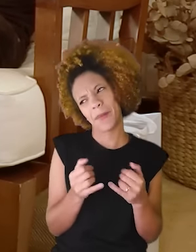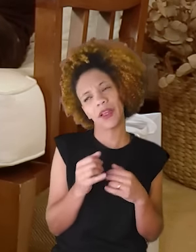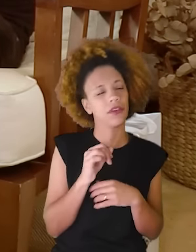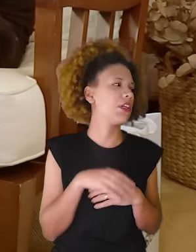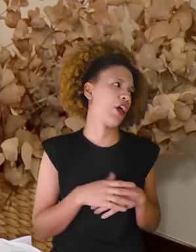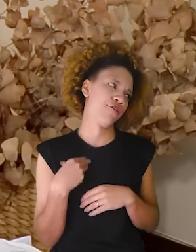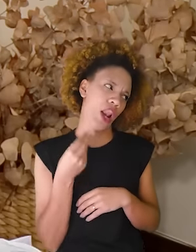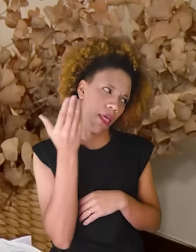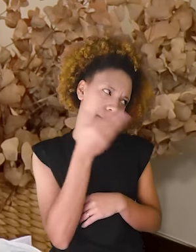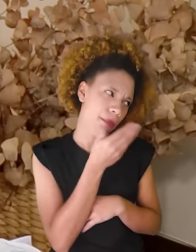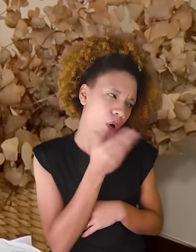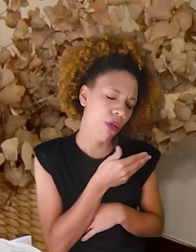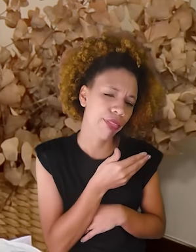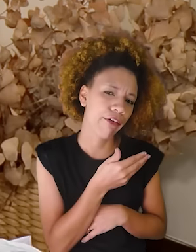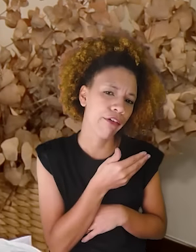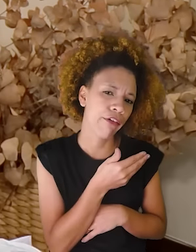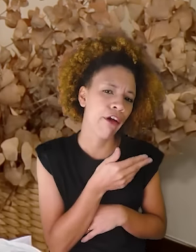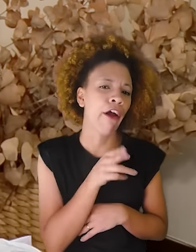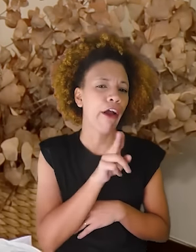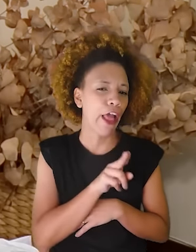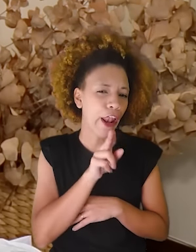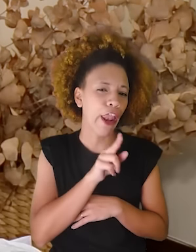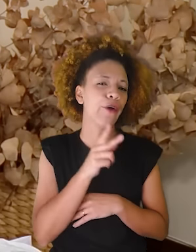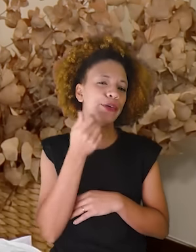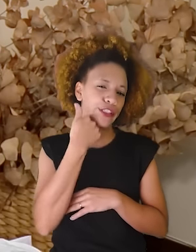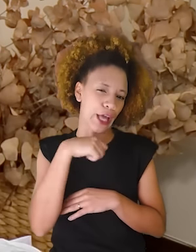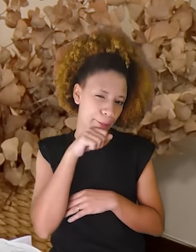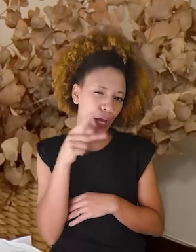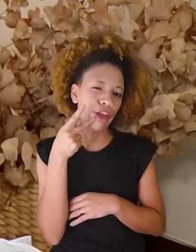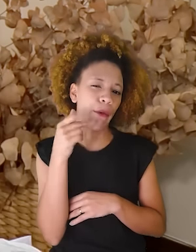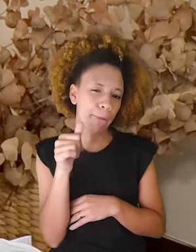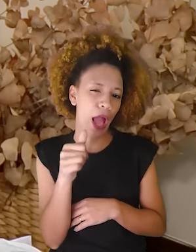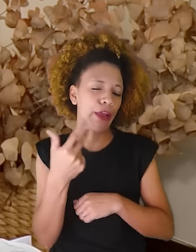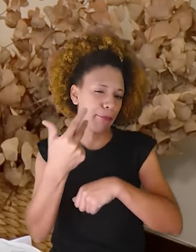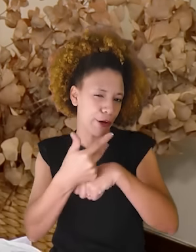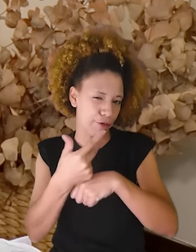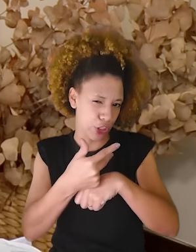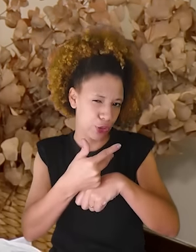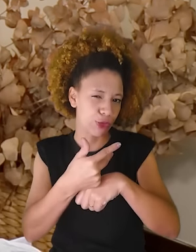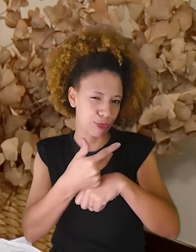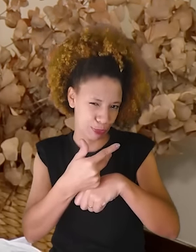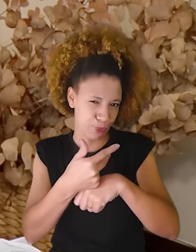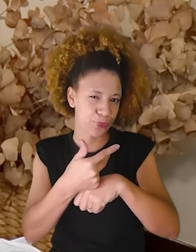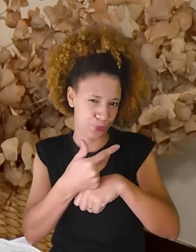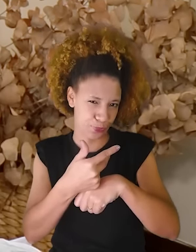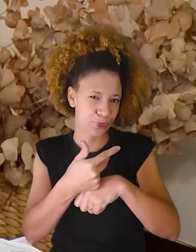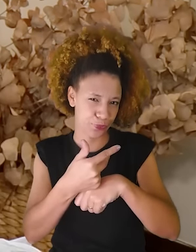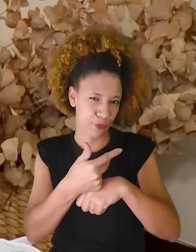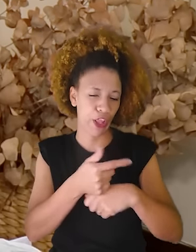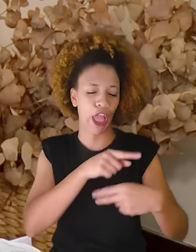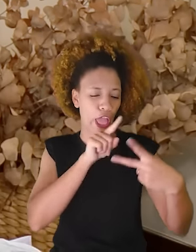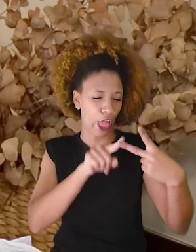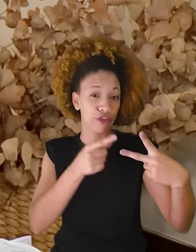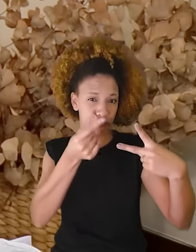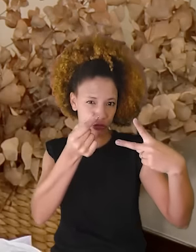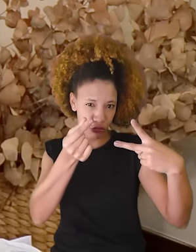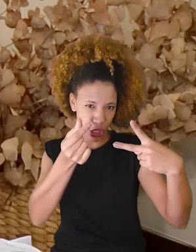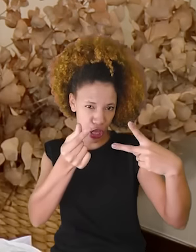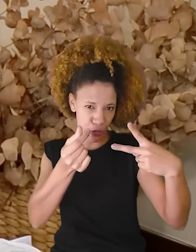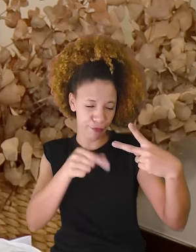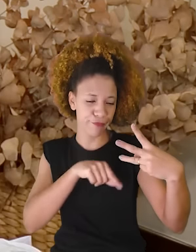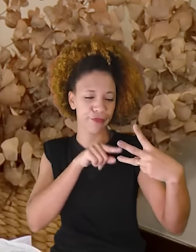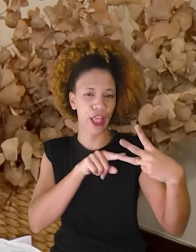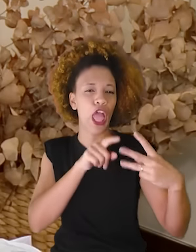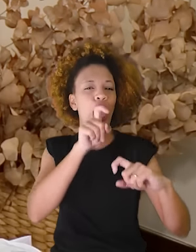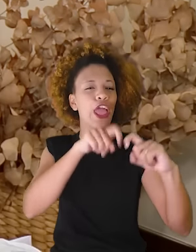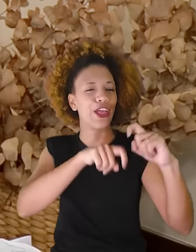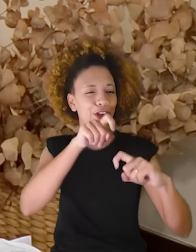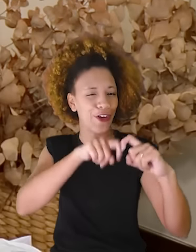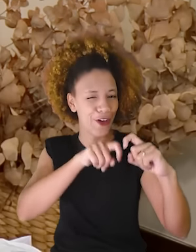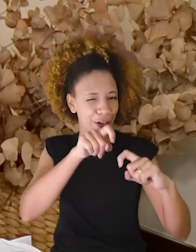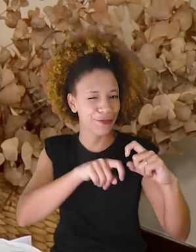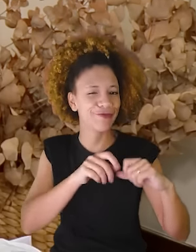mas filha da [ __ ] ele usa os pais para gravar vídeo para ganhar dinheiro e para comer gente